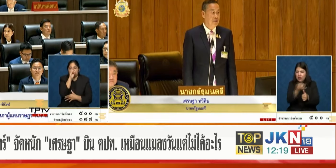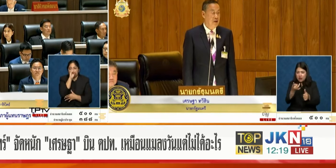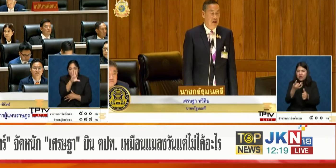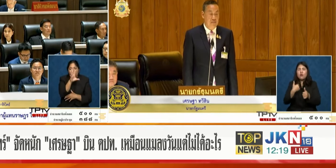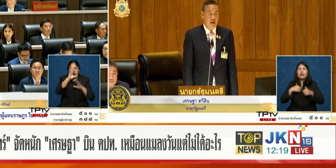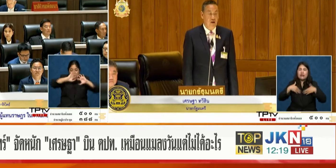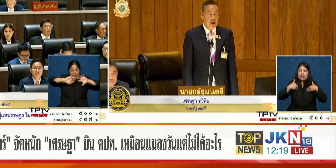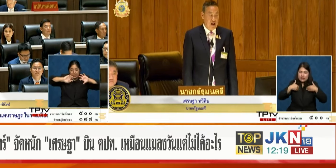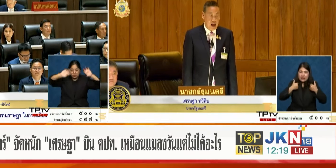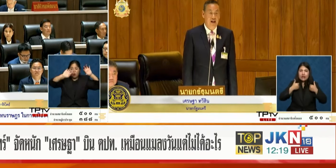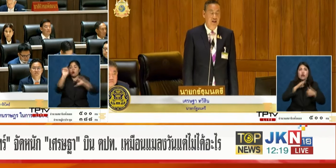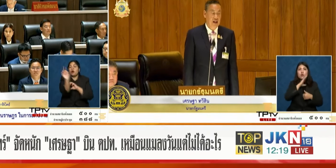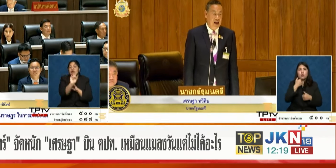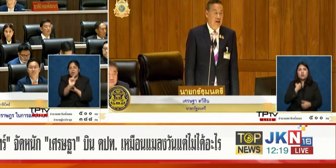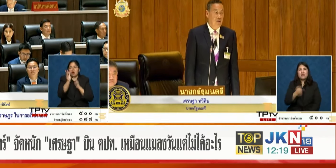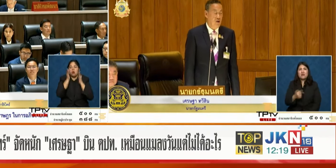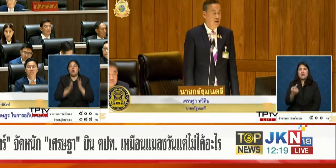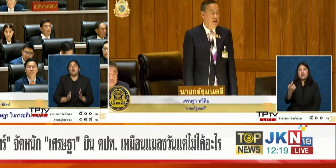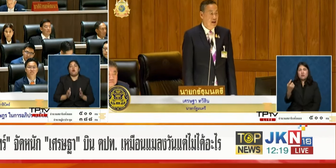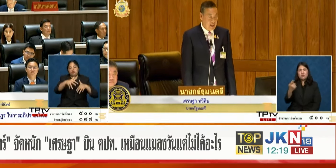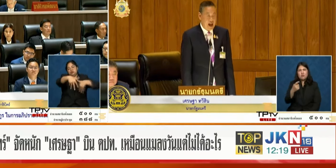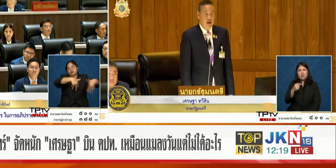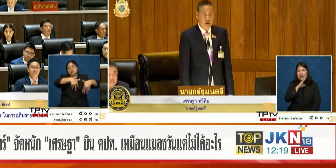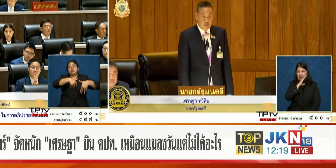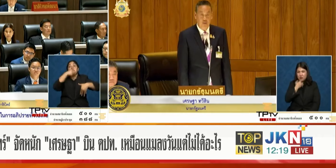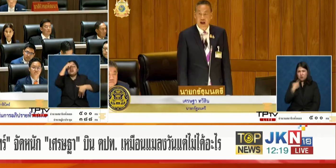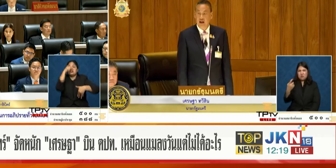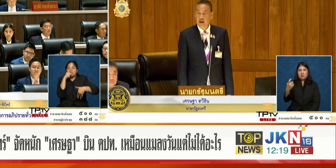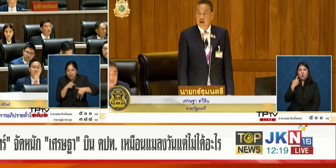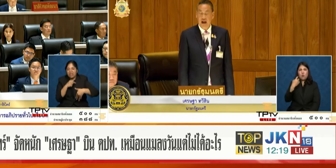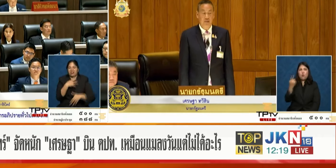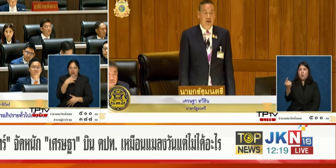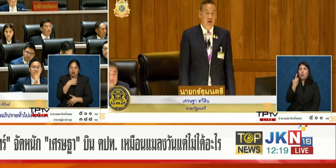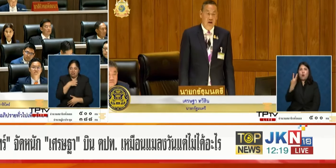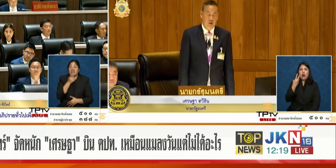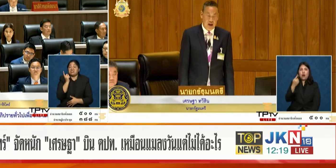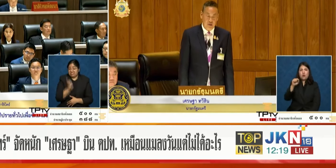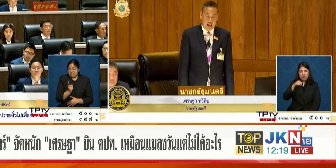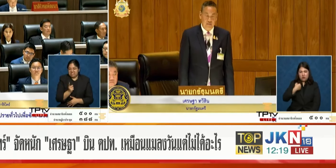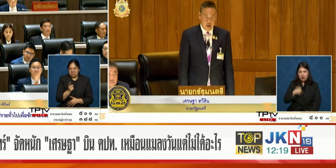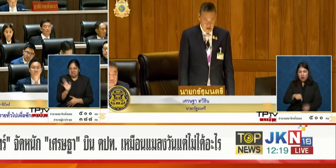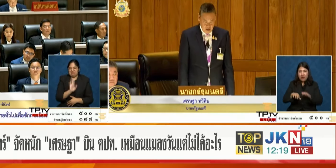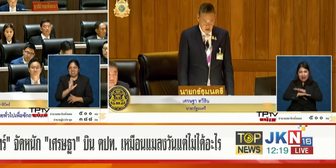เยี่ยมคารวะพออภิปรายมาถึงตอนนี้หนังคั้น เวลามาก่อนเลยครับอ่าชัยวัฒนาตรัตน์